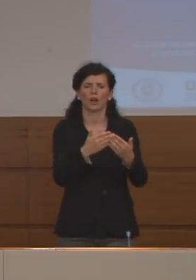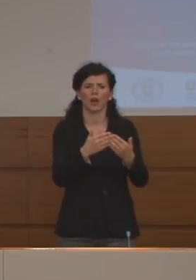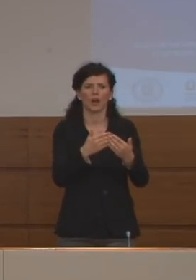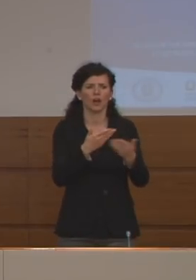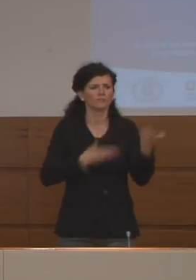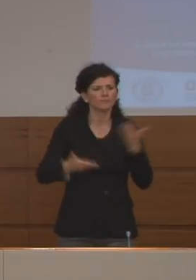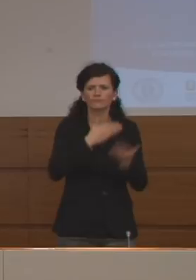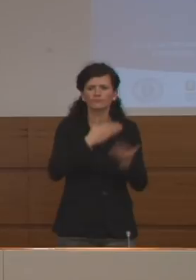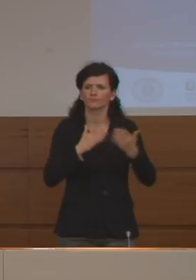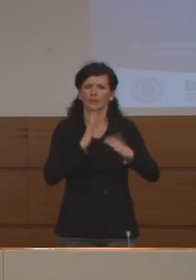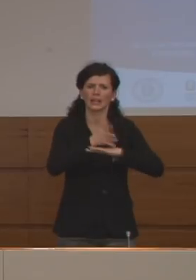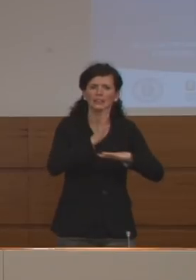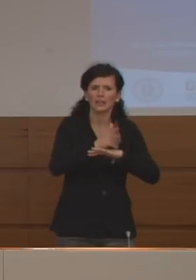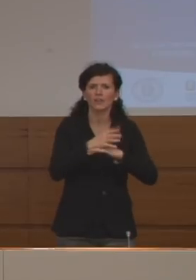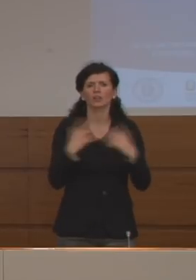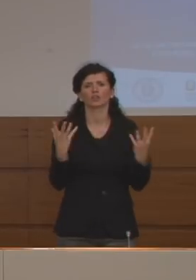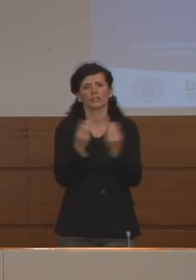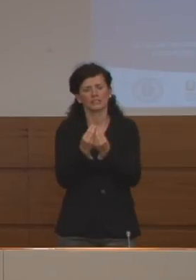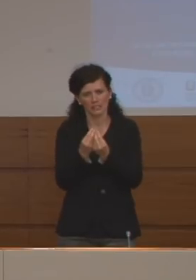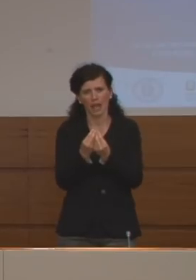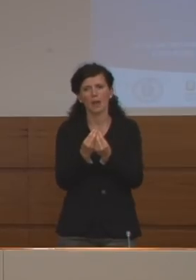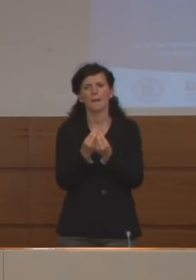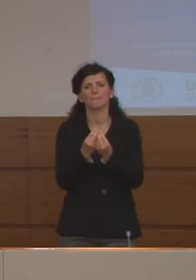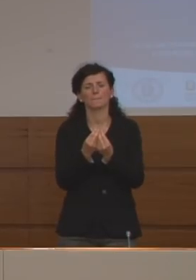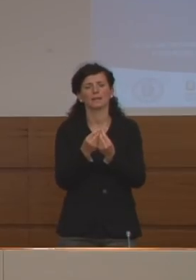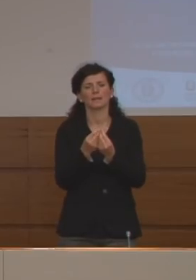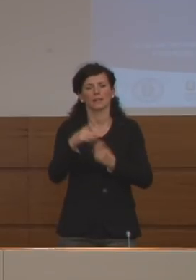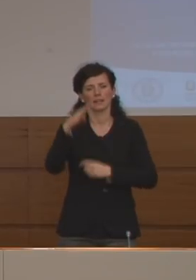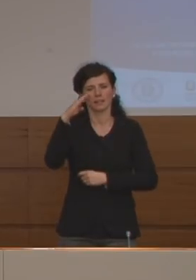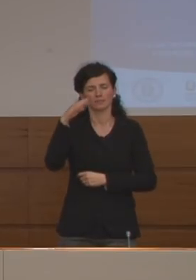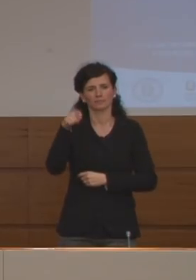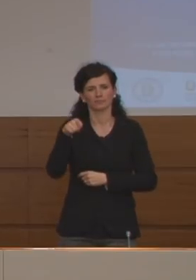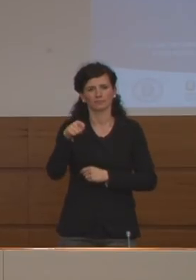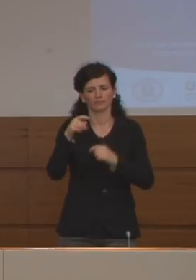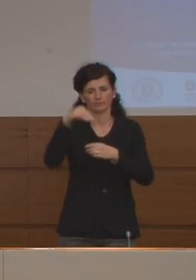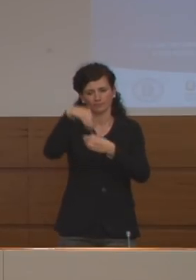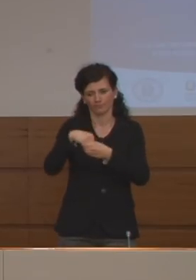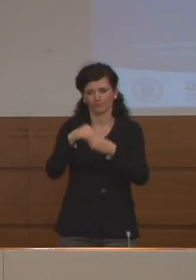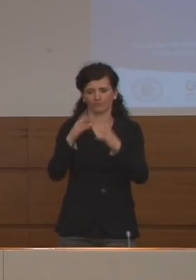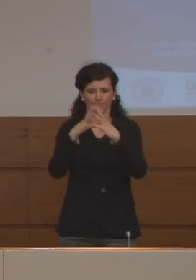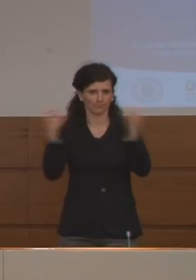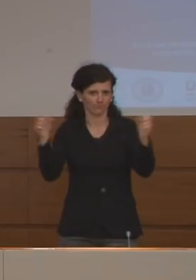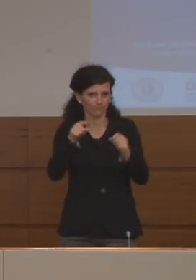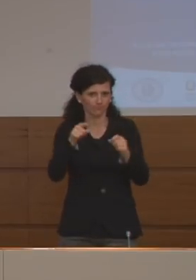al personale delle strutture operative, delle Forze Armate, le Forze di